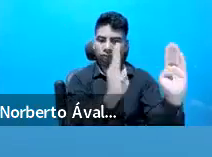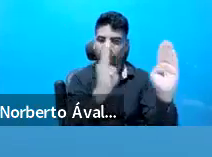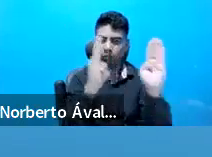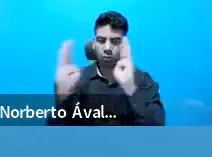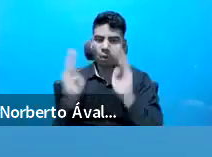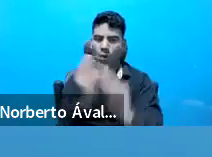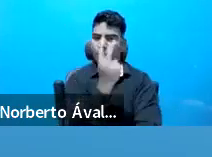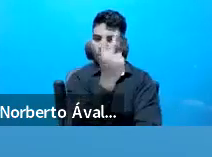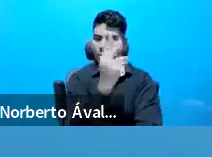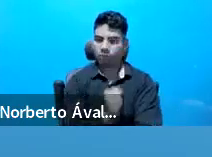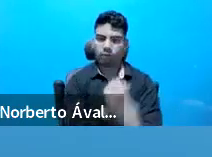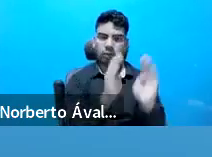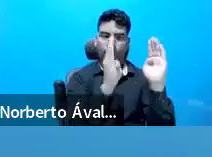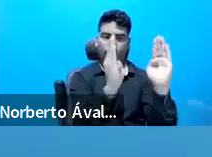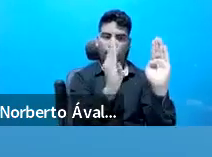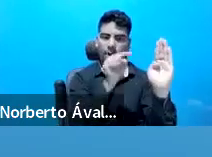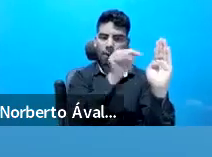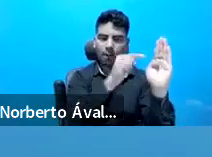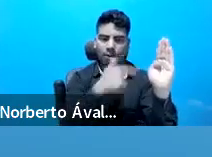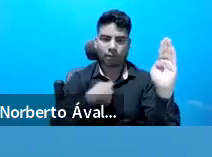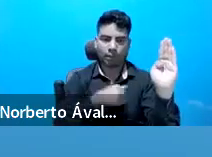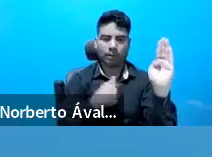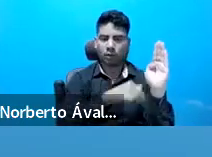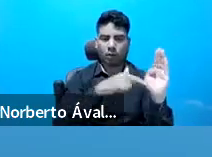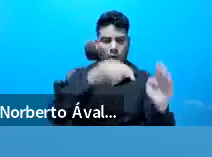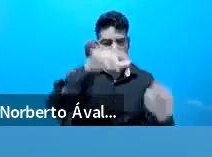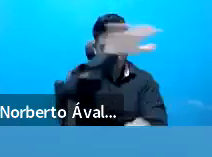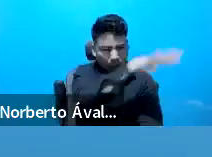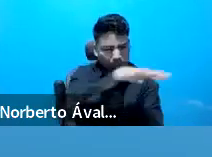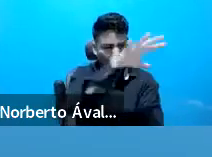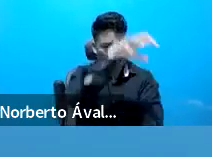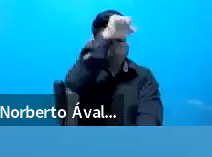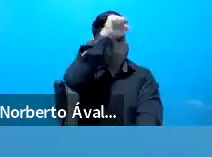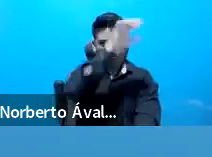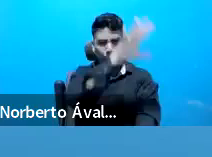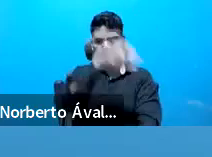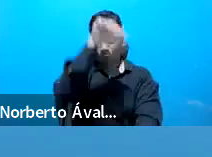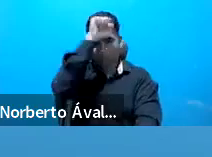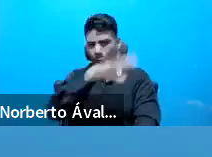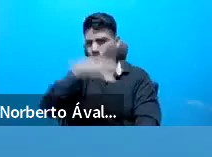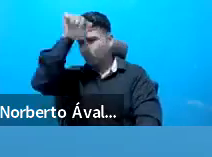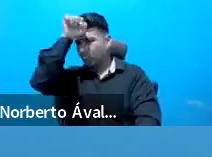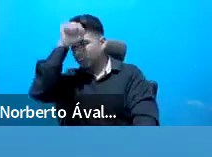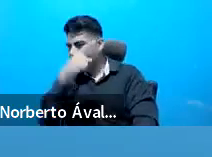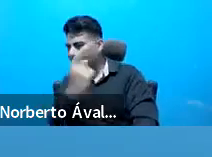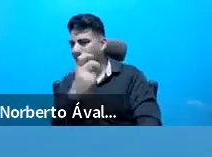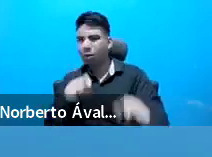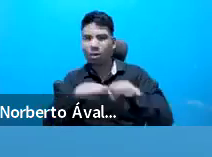se construye con la se construye con las sensaciones , es lo es lo que de primera mano o es lo que de primera mano es lo que de primera mano puedo